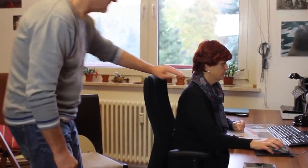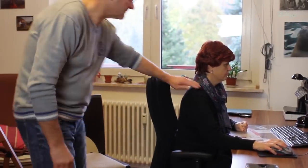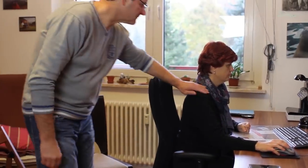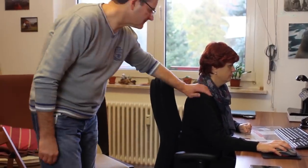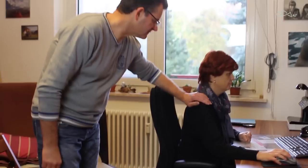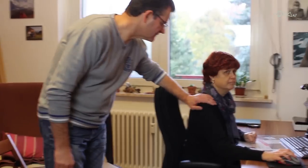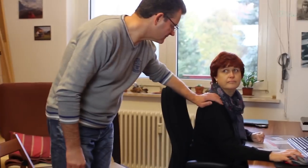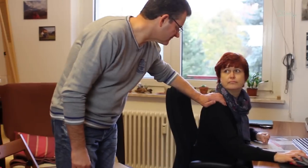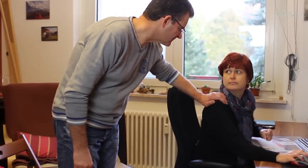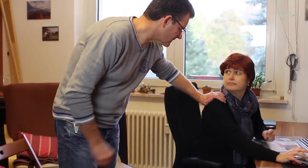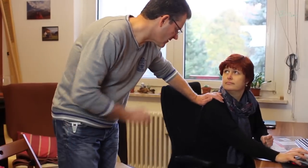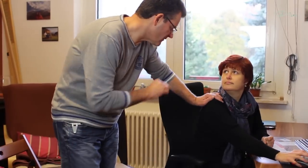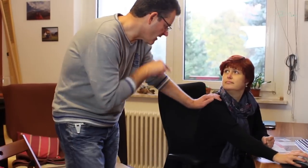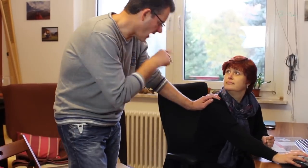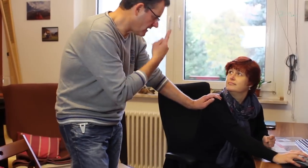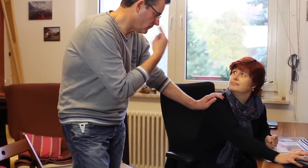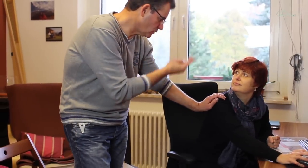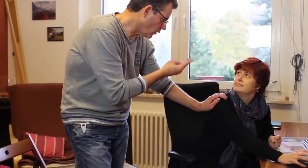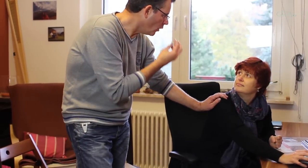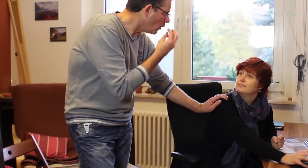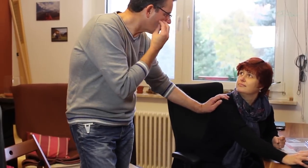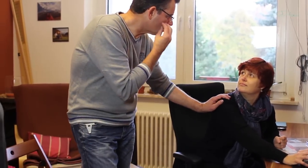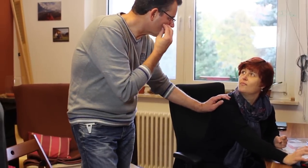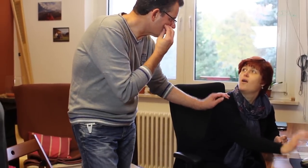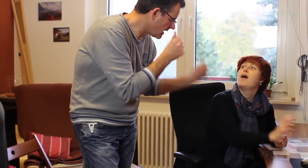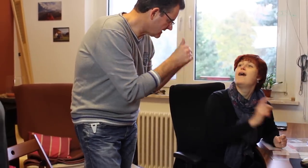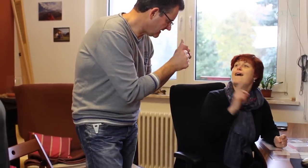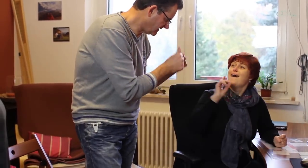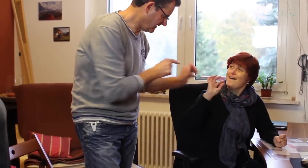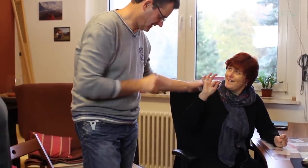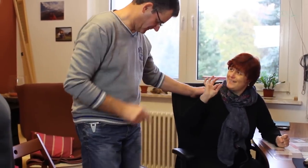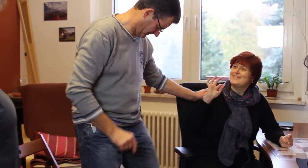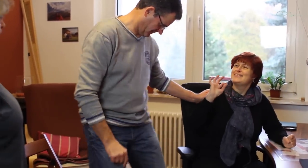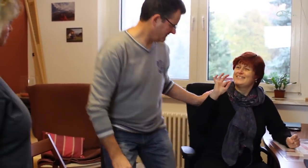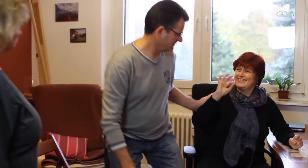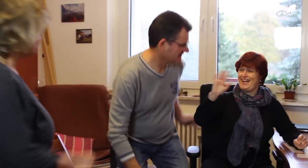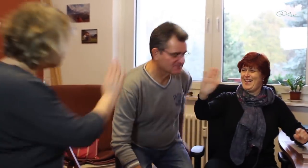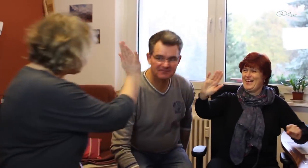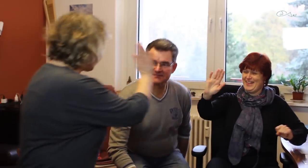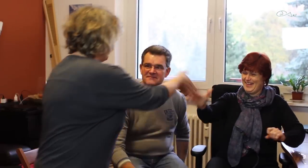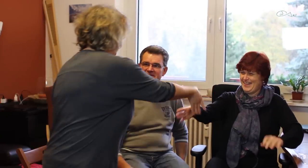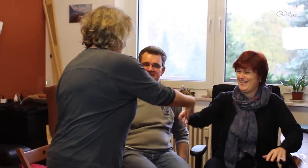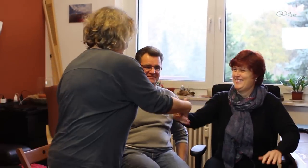Gudrun ist da, deine Assistenz. Gut. Hallo. Nimm Platz.